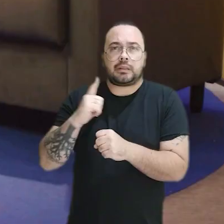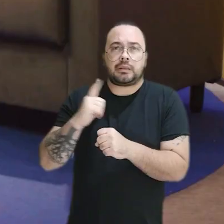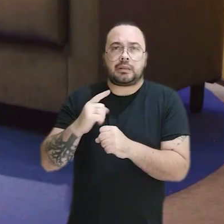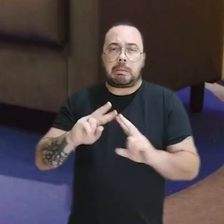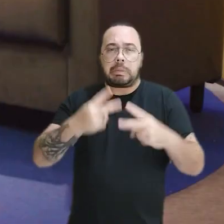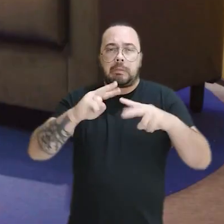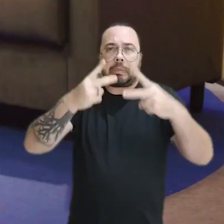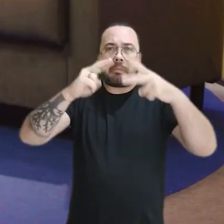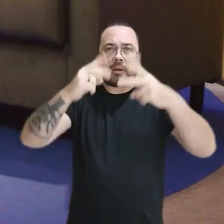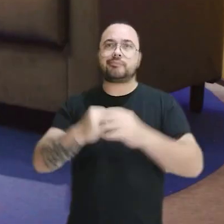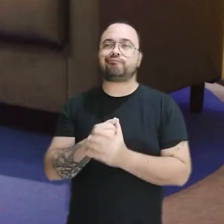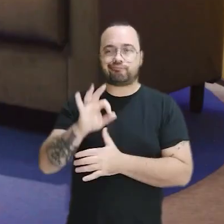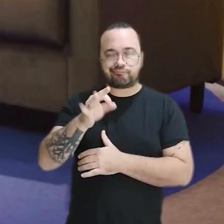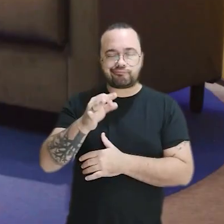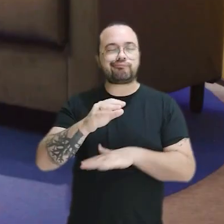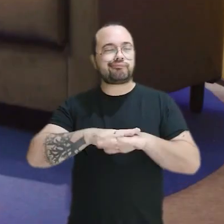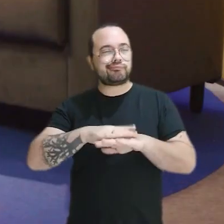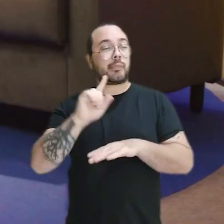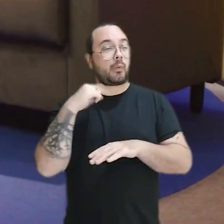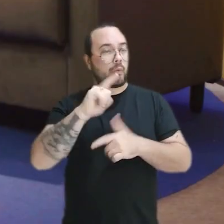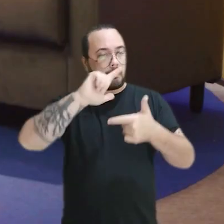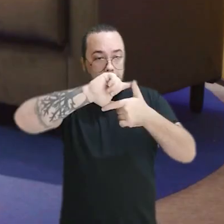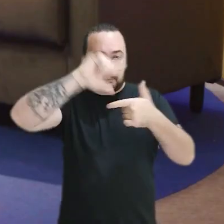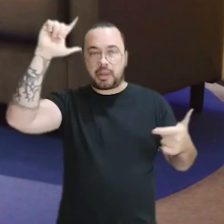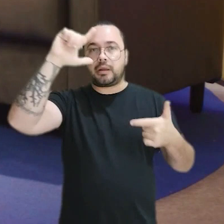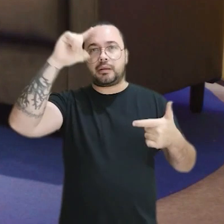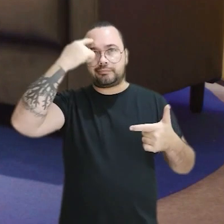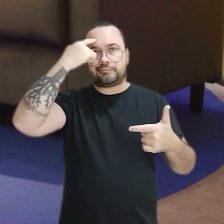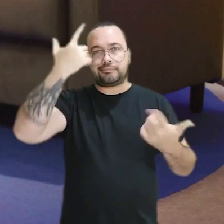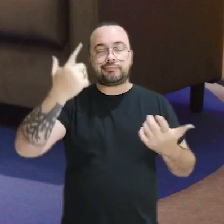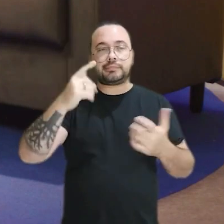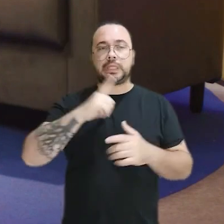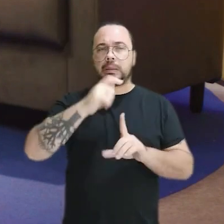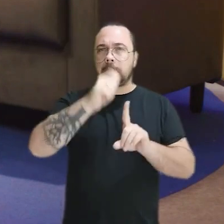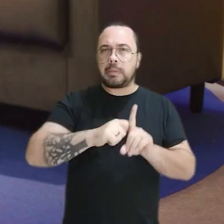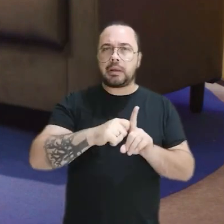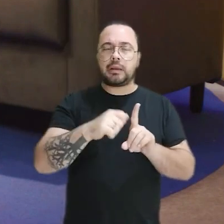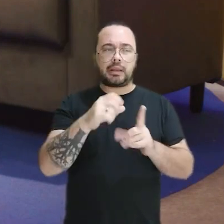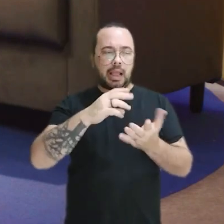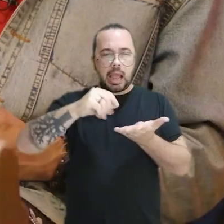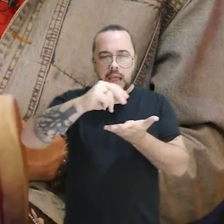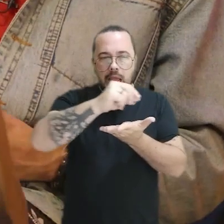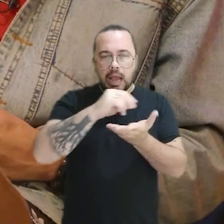É! E ela bota a gente pra pensar fora da caixa, assim. Tipo teve um mês que a gente mandou areia, né? Como brinde.